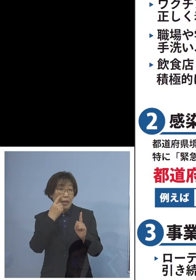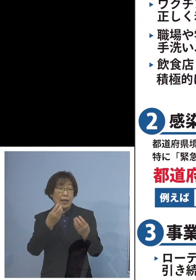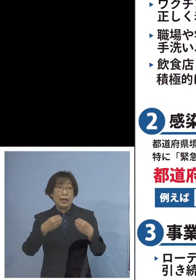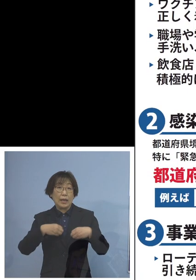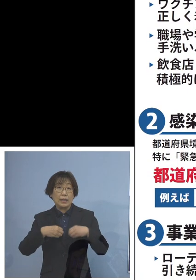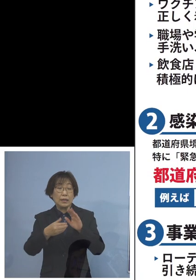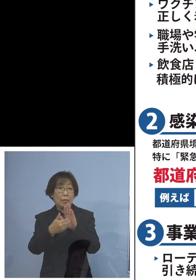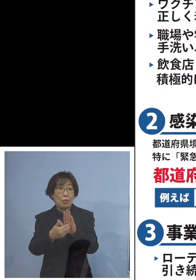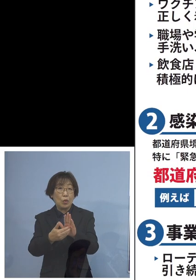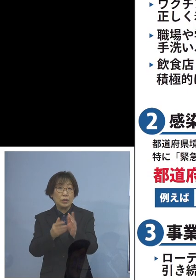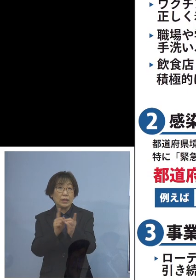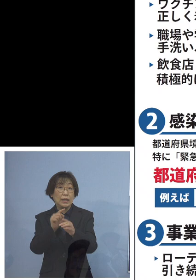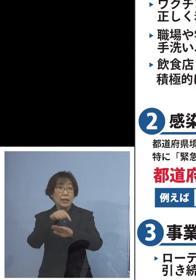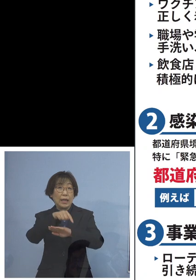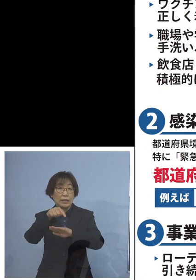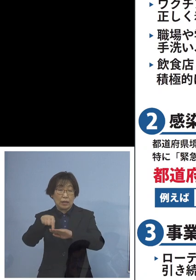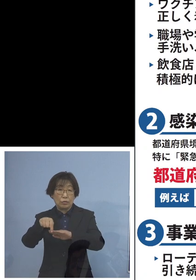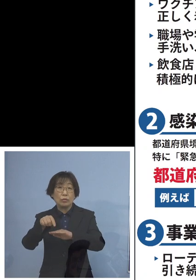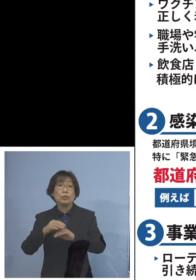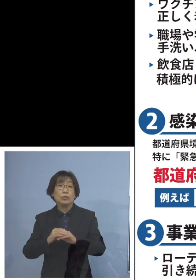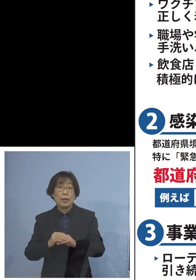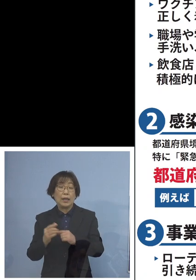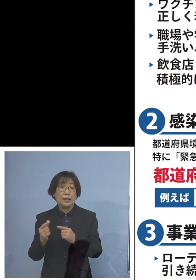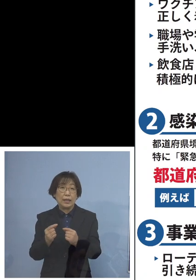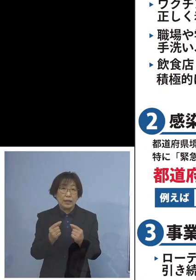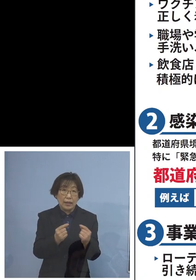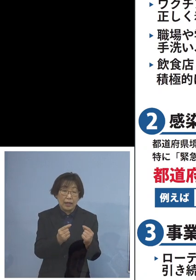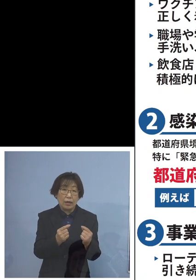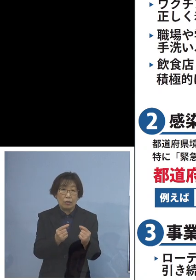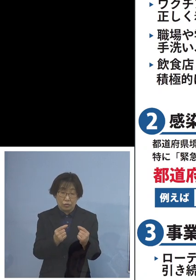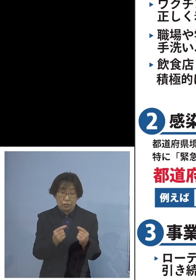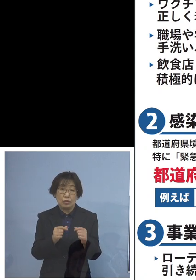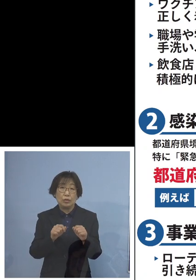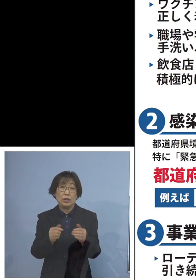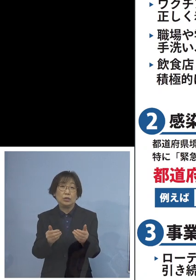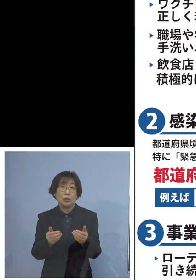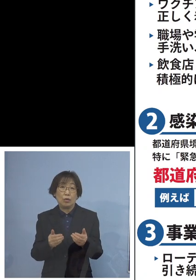こちらについては 徹底をしていただく必要があります